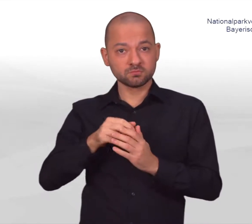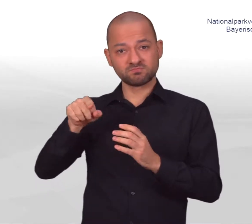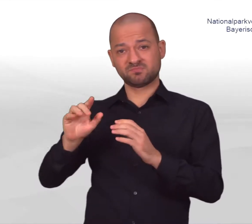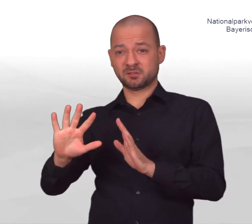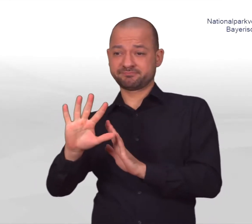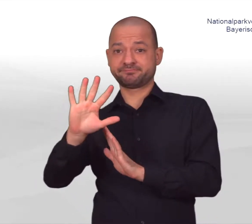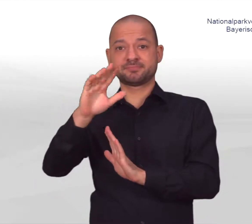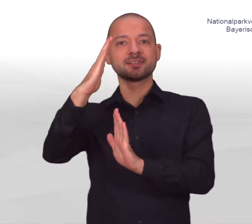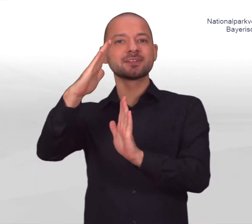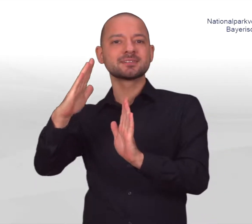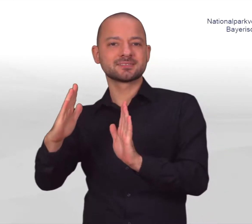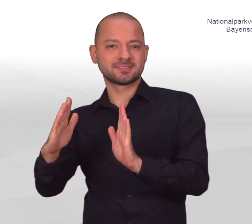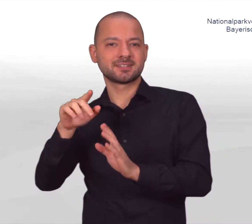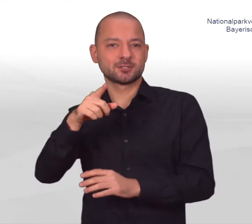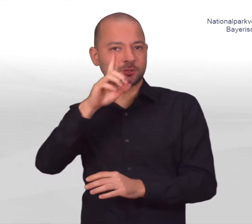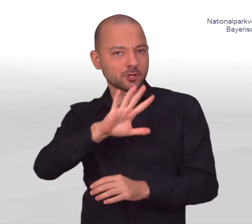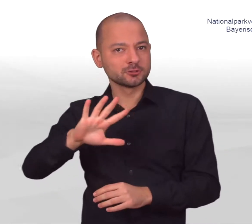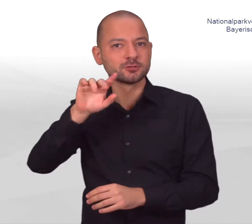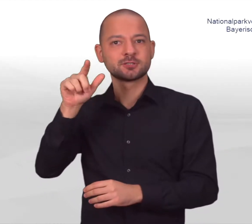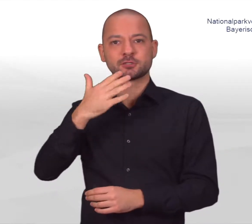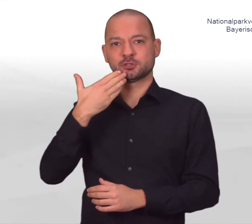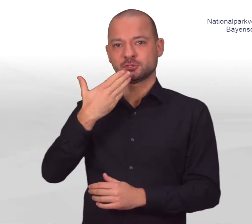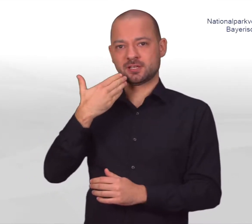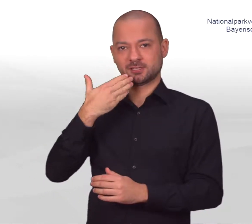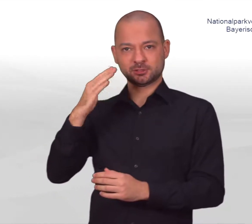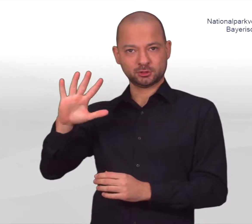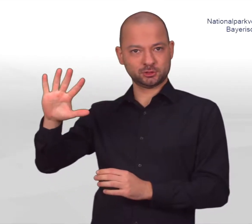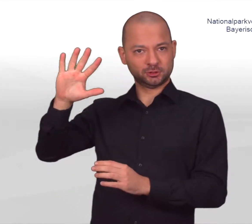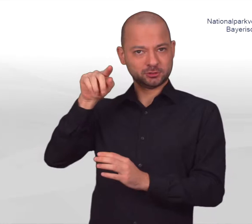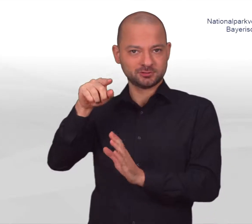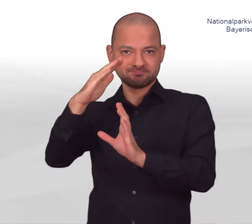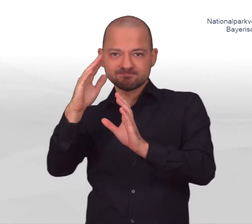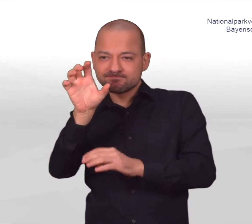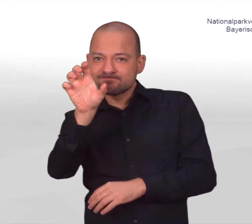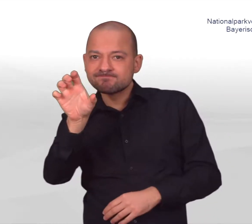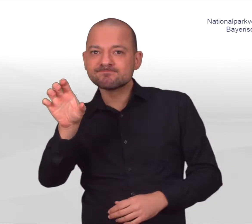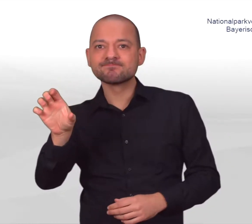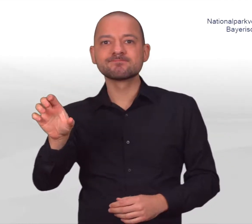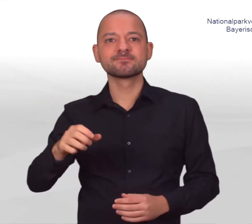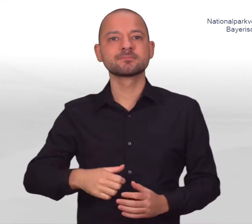entlang der Grenze zwischen Deutschland und Tschechien